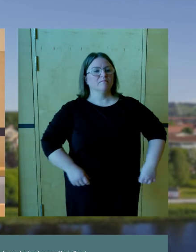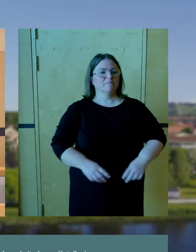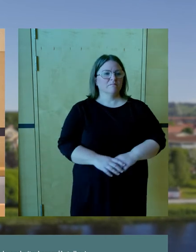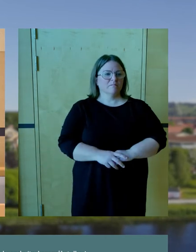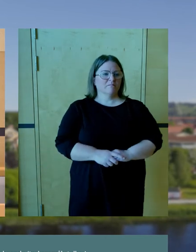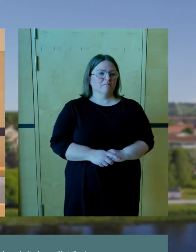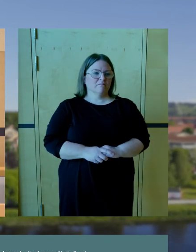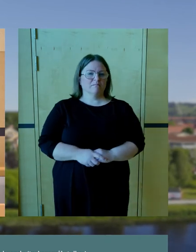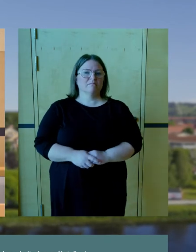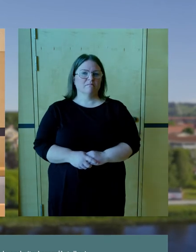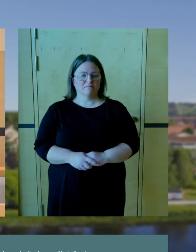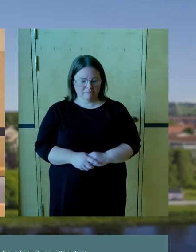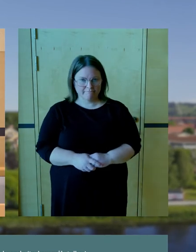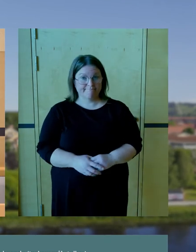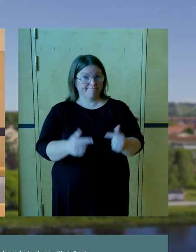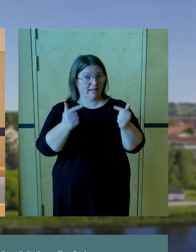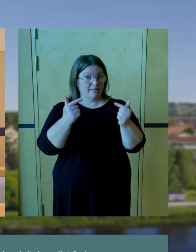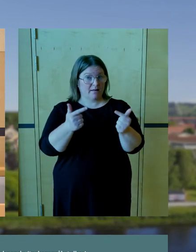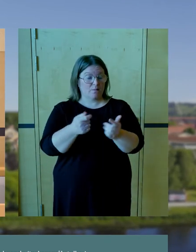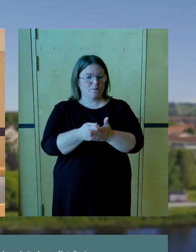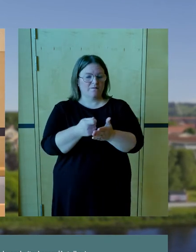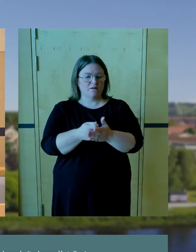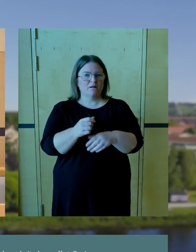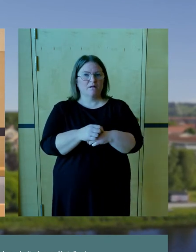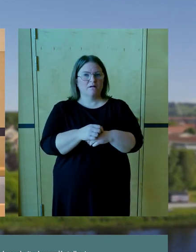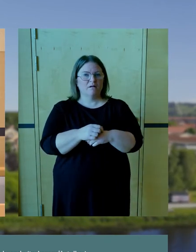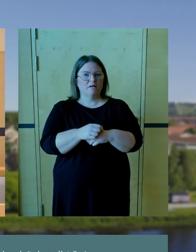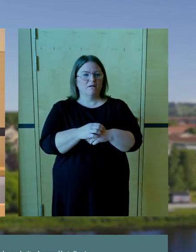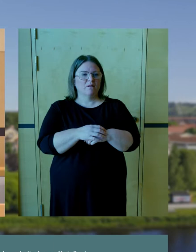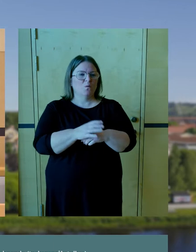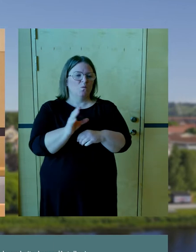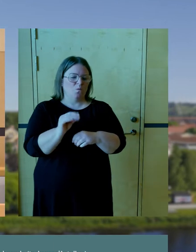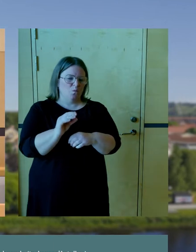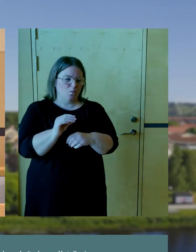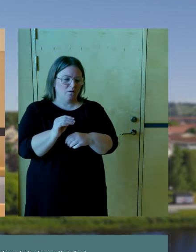Ja tack så mycket för det är när man äter de ställde frågan Även till mig Stina